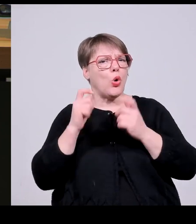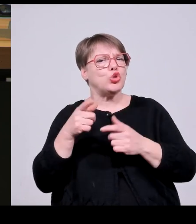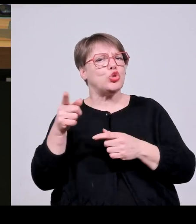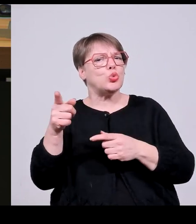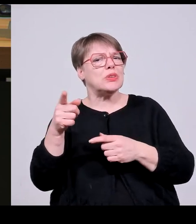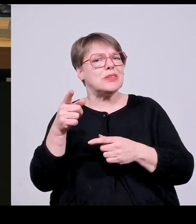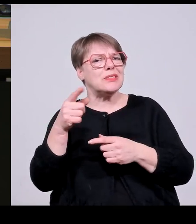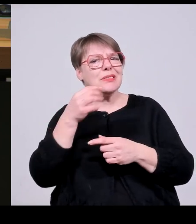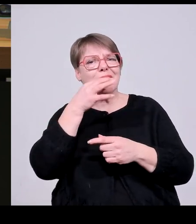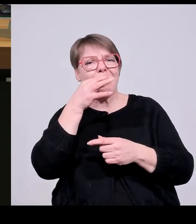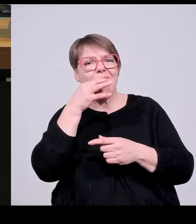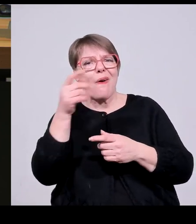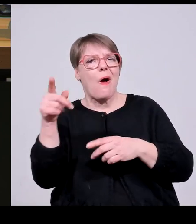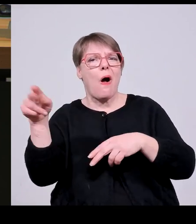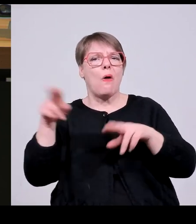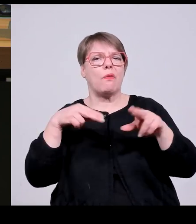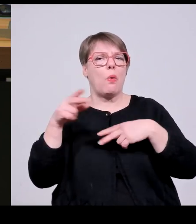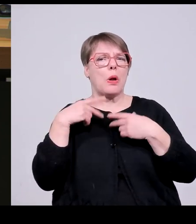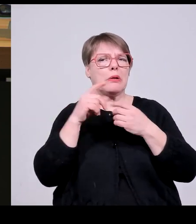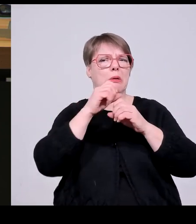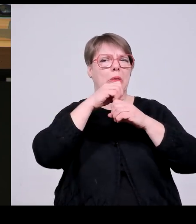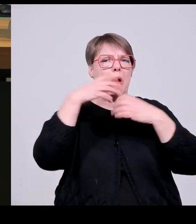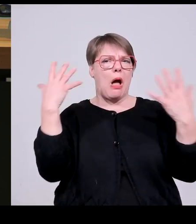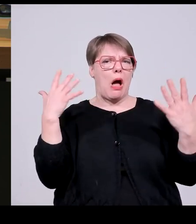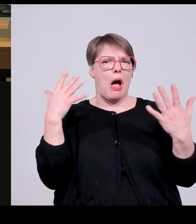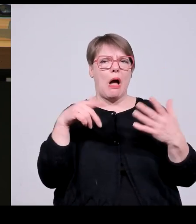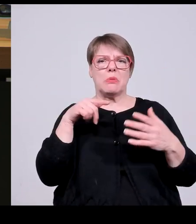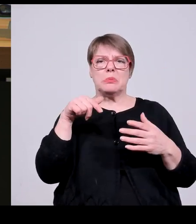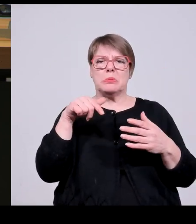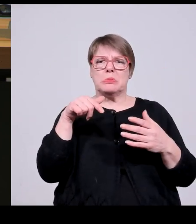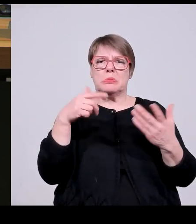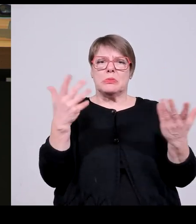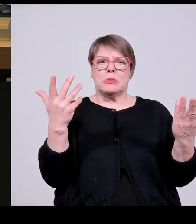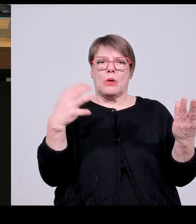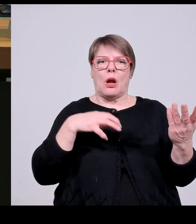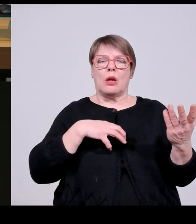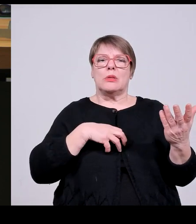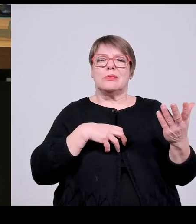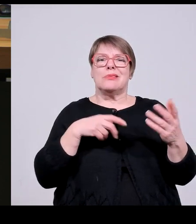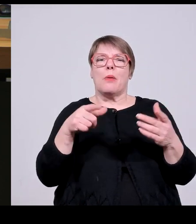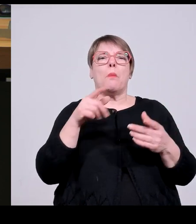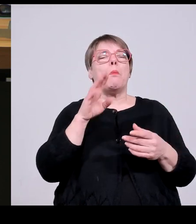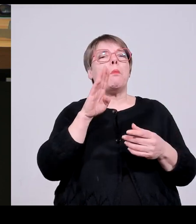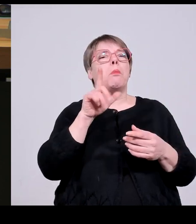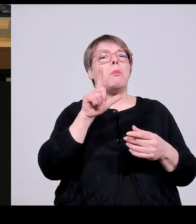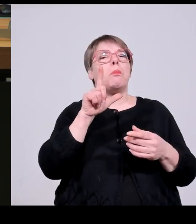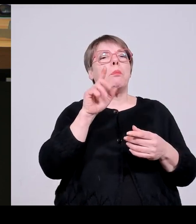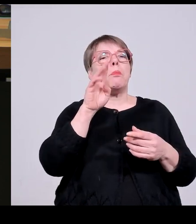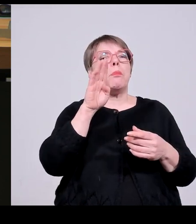Der vorliegende Antrag ist sicherlich nicht besonders konkret und überlässt sehr vieles der Verwaltung aber er ist zumindest eine Grundlage.